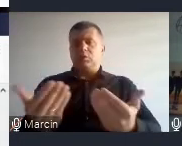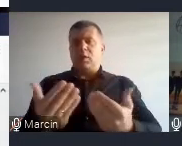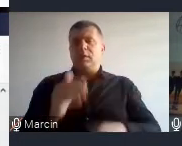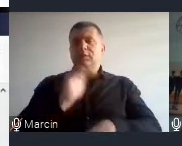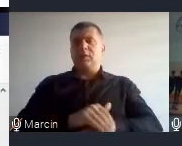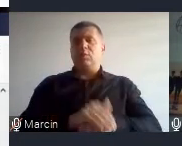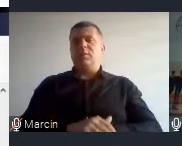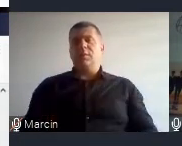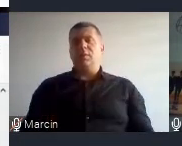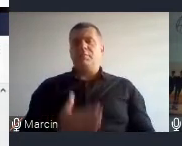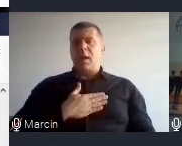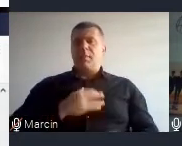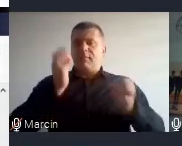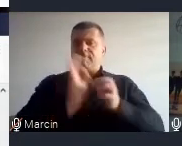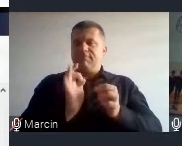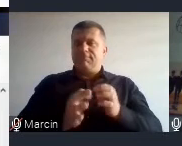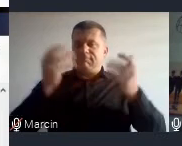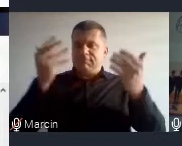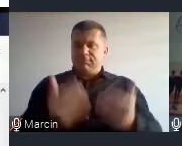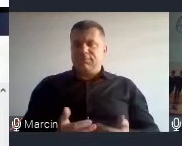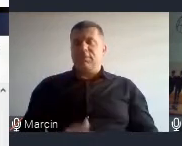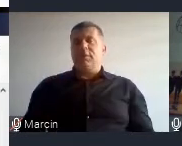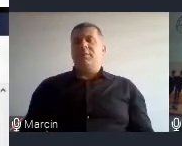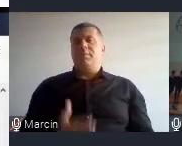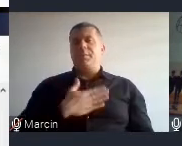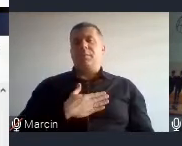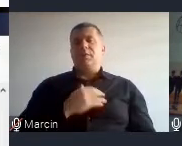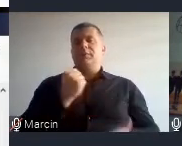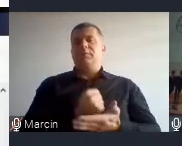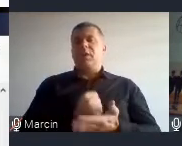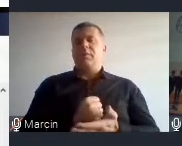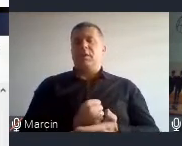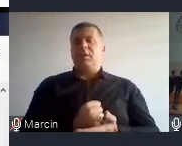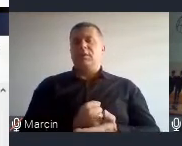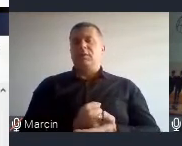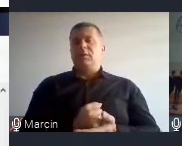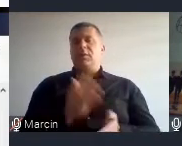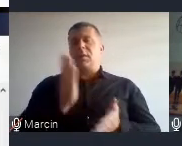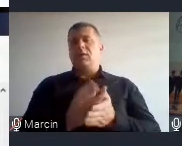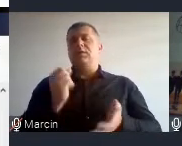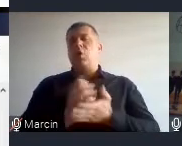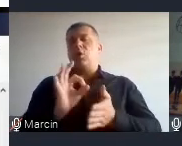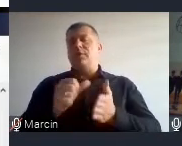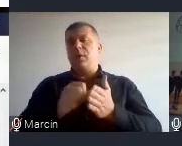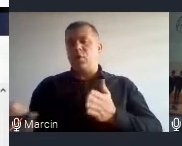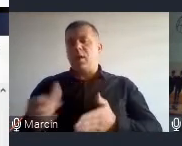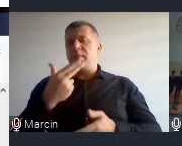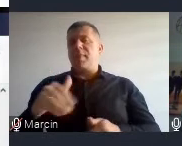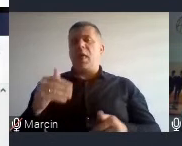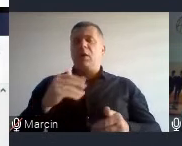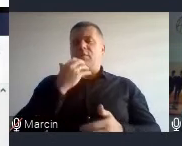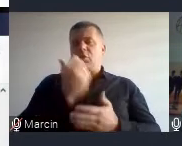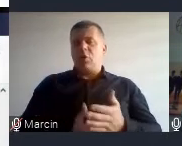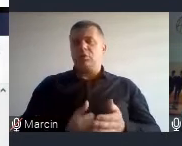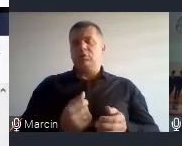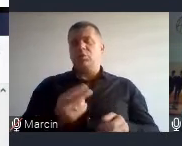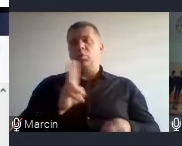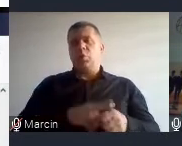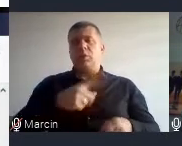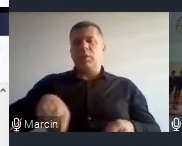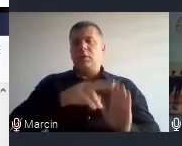Mamy już oszacowanie, mamy już kwestię związane z wyłączeniem: możliwością nie stosowania określonych przepisów.